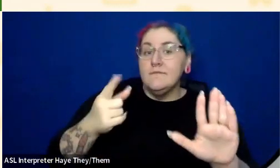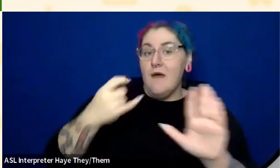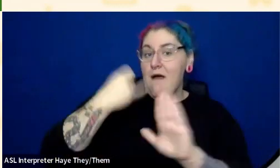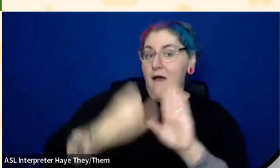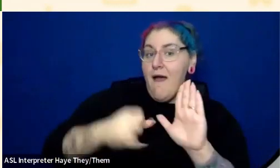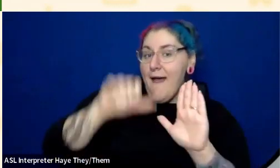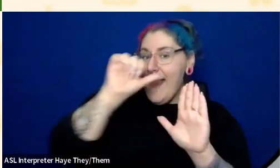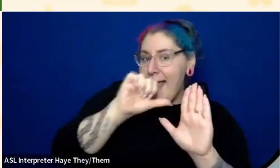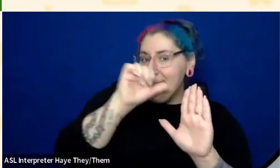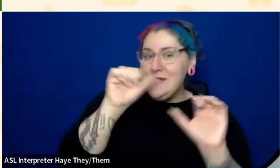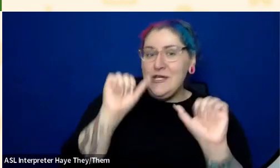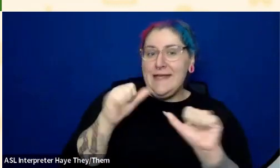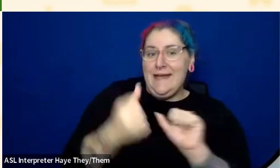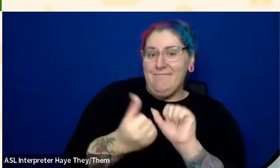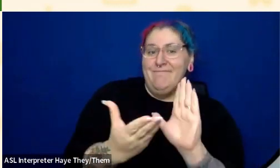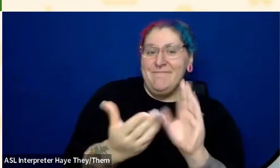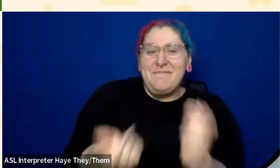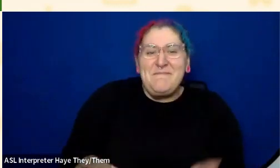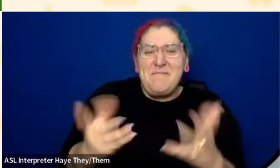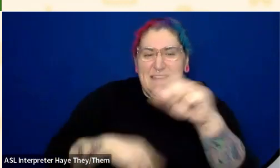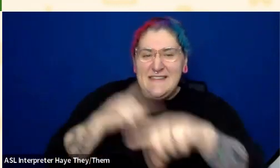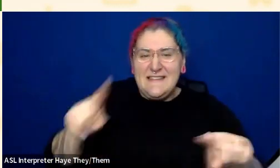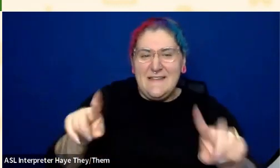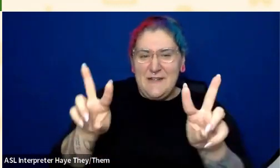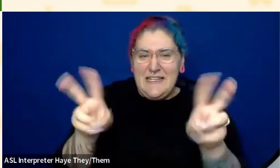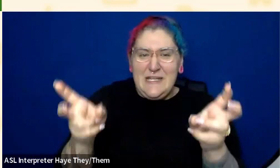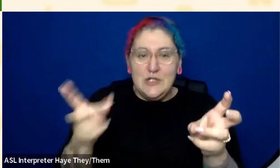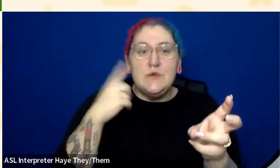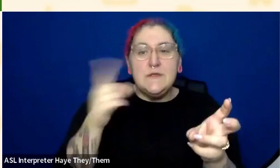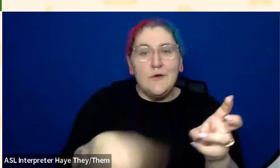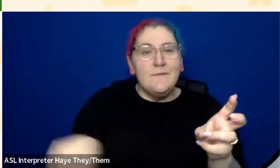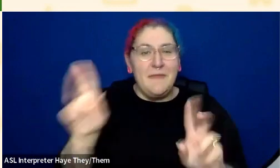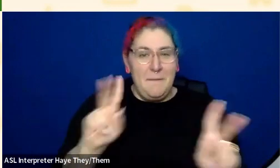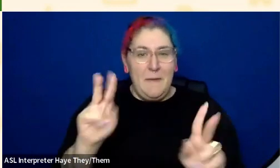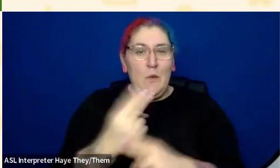Queremos proporcionar una forma que respete sus configuraciones iniciales y luego les permite decidir cómo quieren proceder.